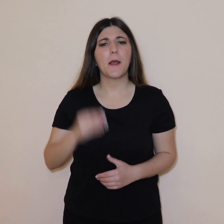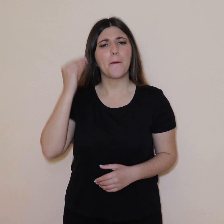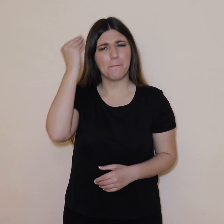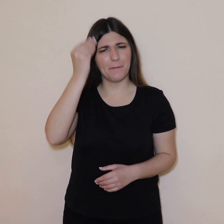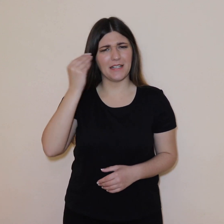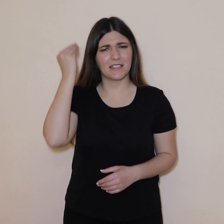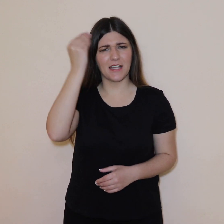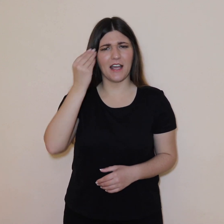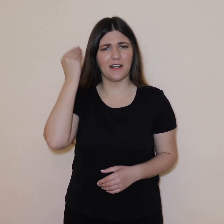Pensar